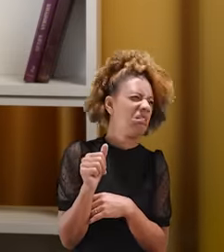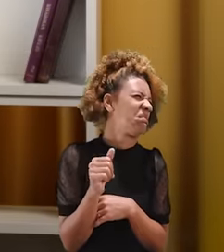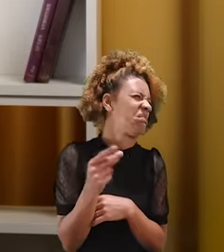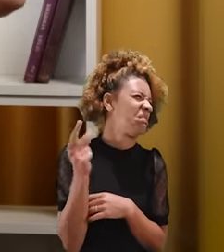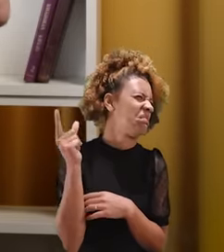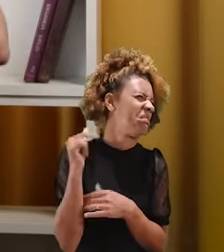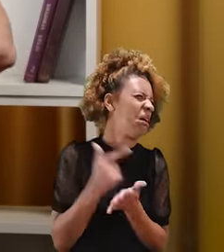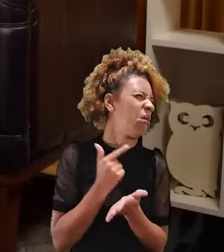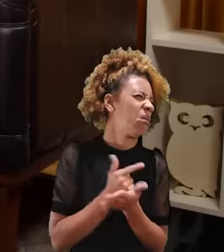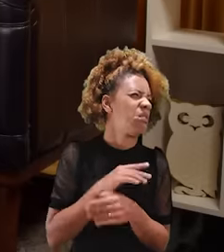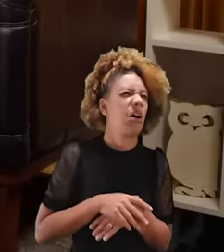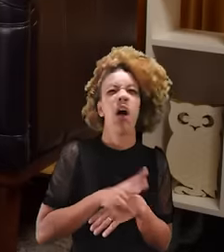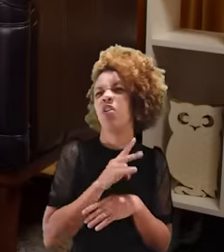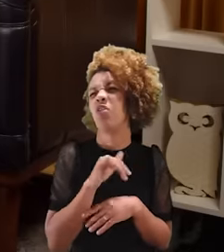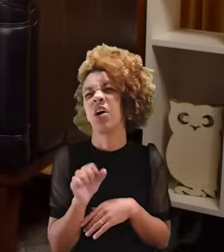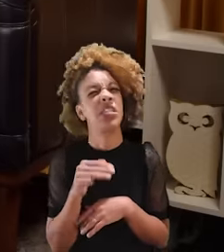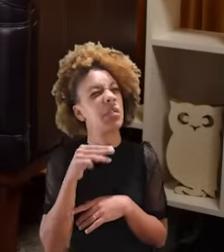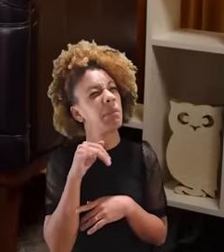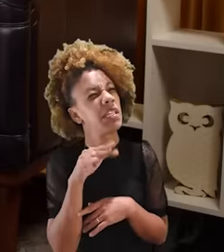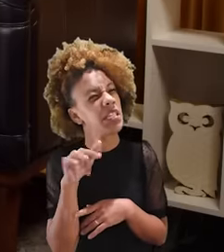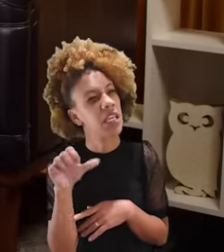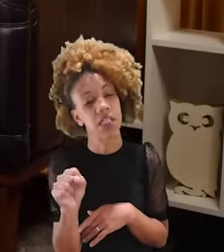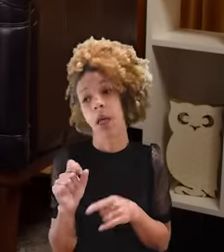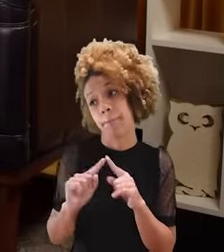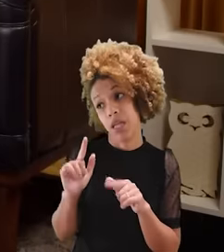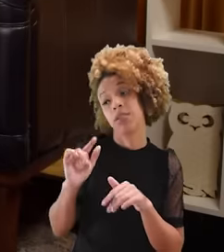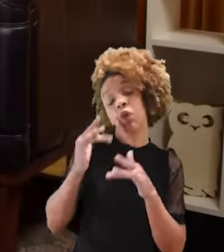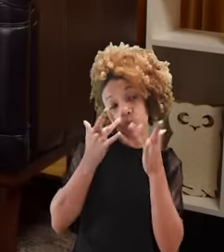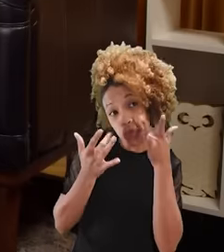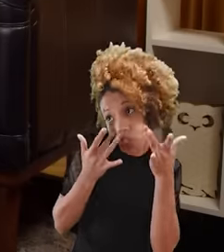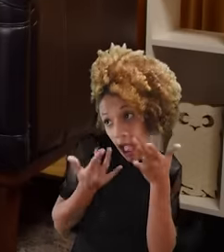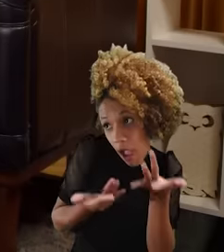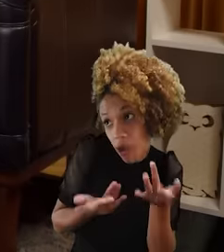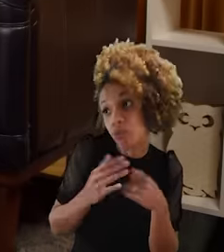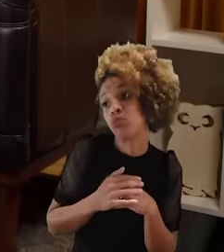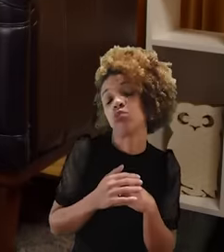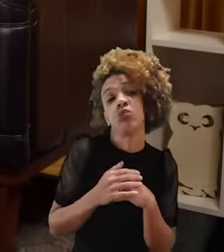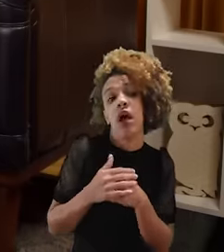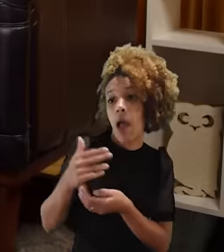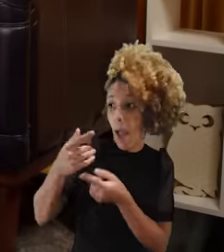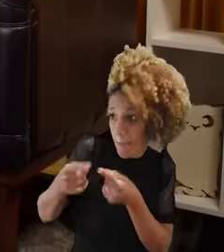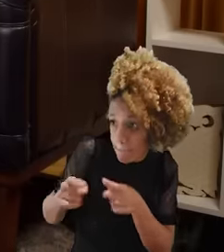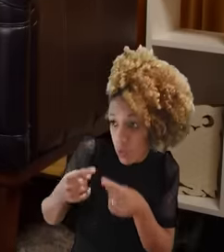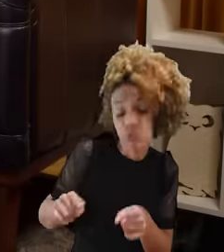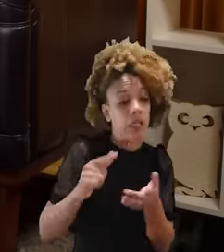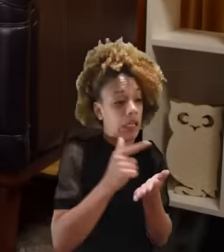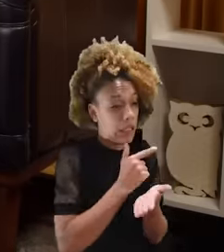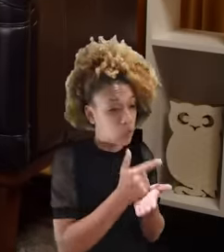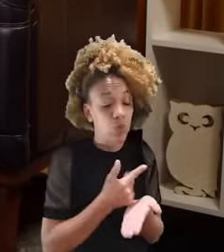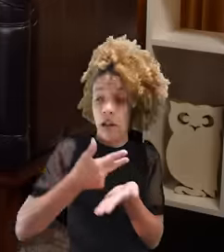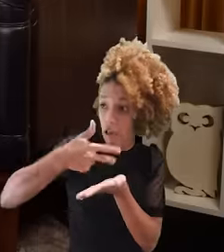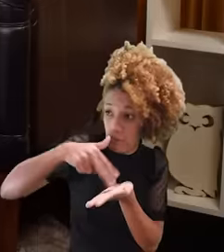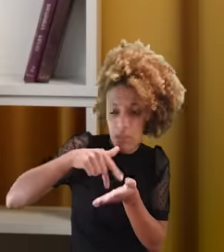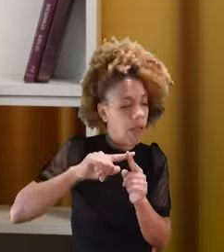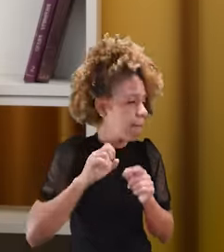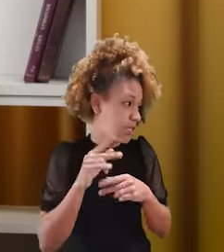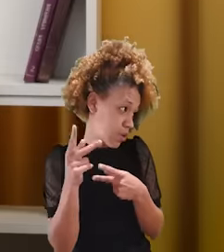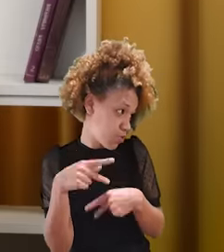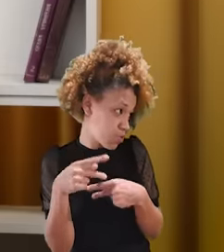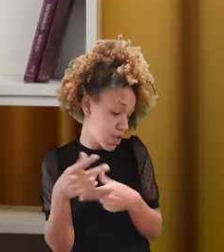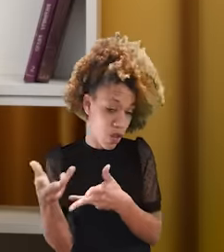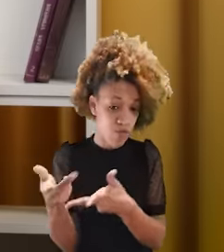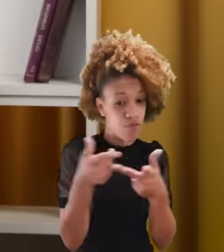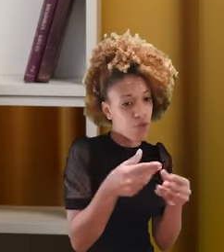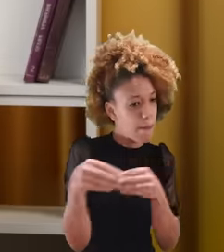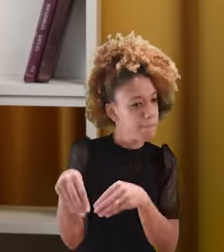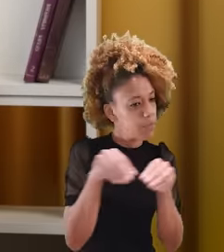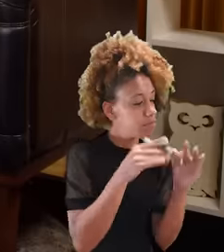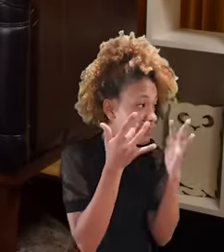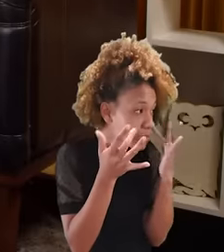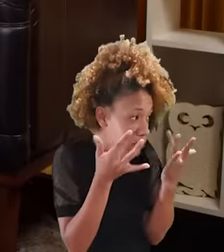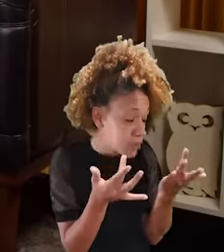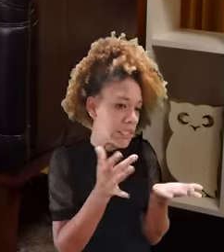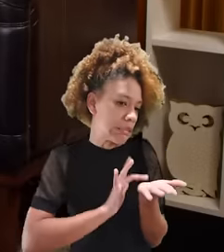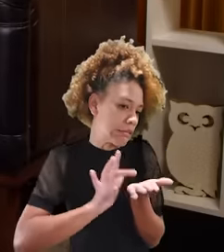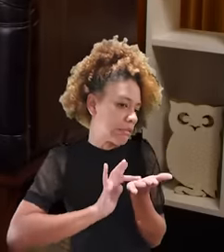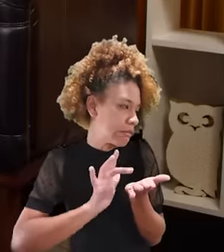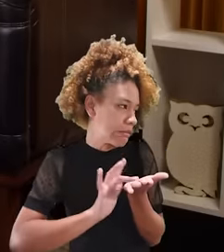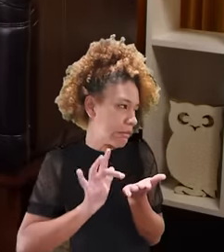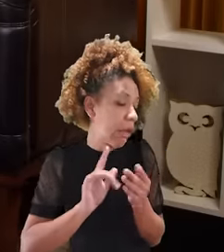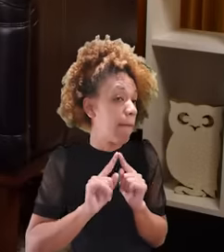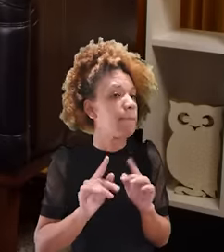dostoievisk Tok se junta ao teatro em vez de ser uma coisa repulsiva CL clo e acho que você ó vou